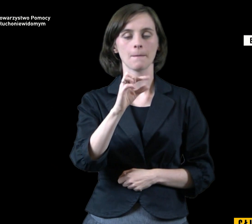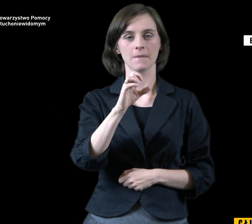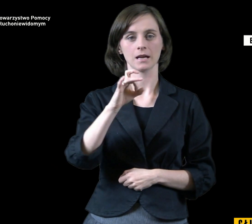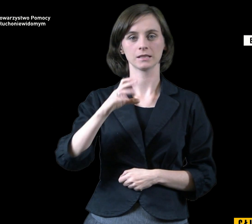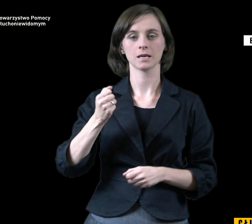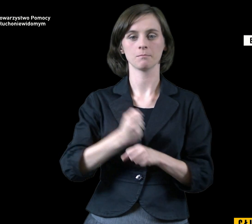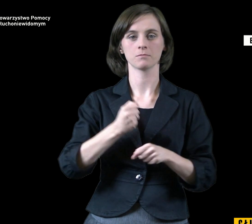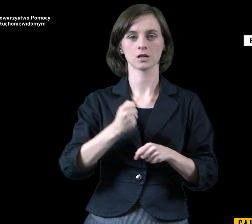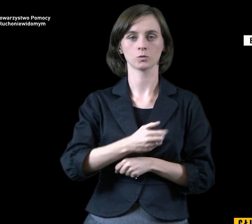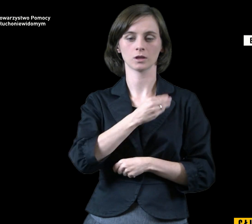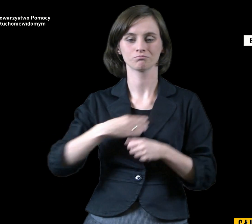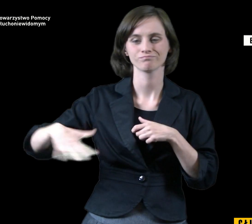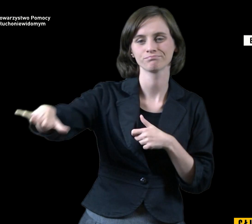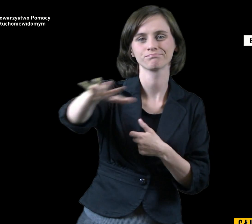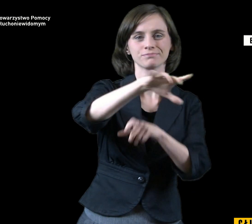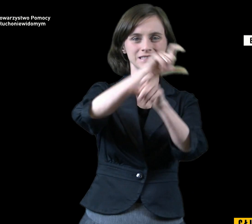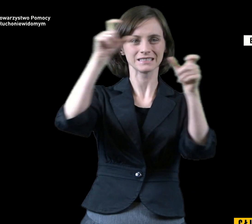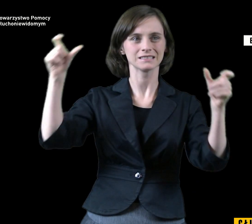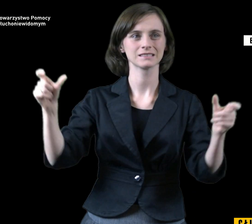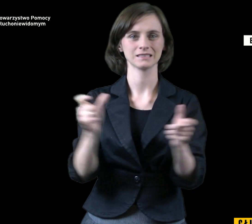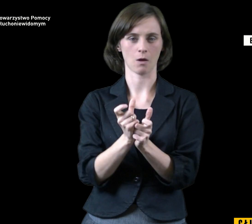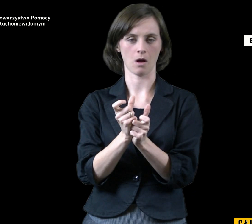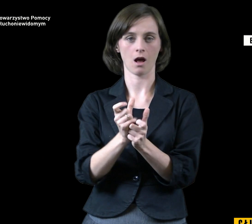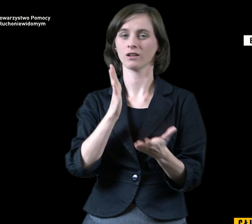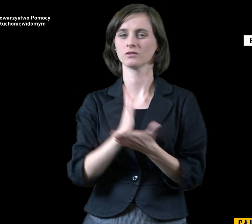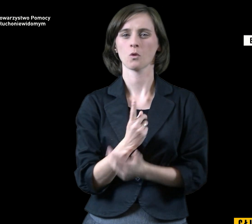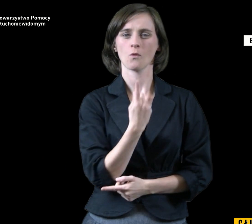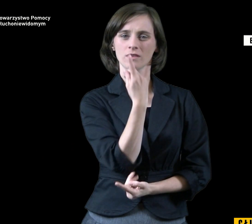TPG działa na terenie całej Polski